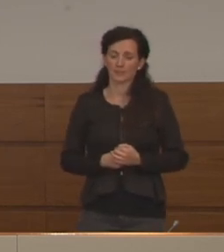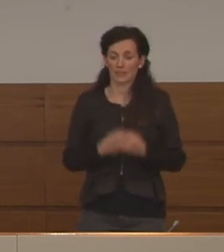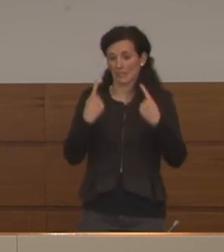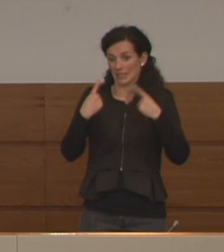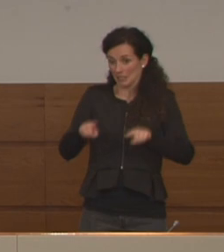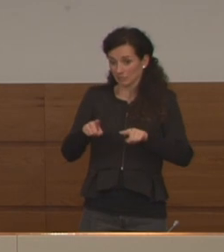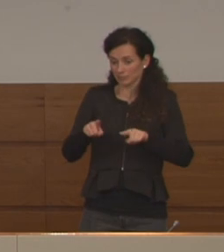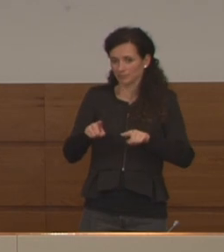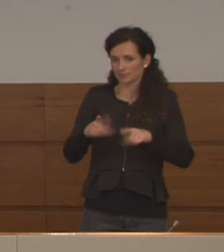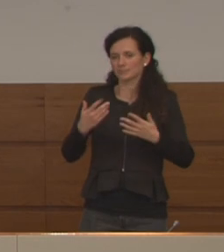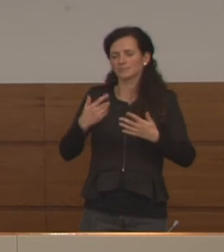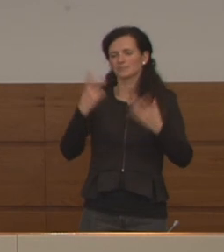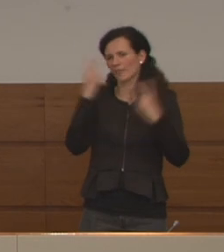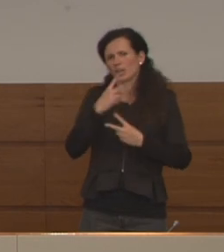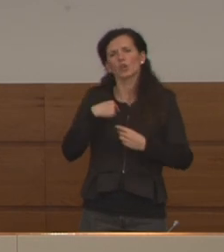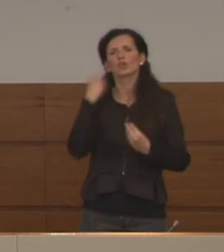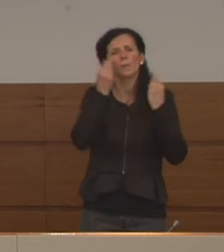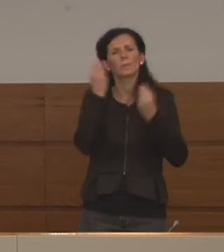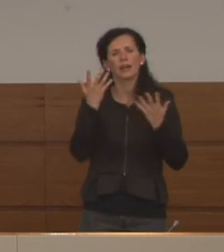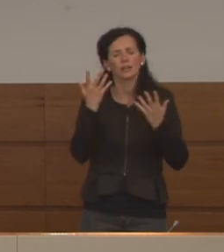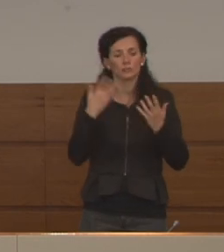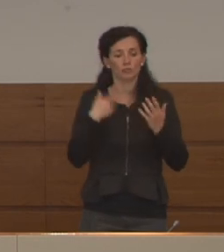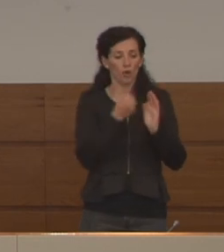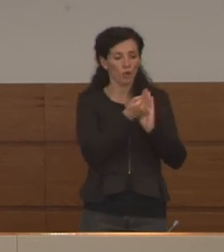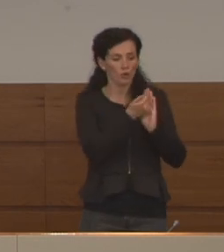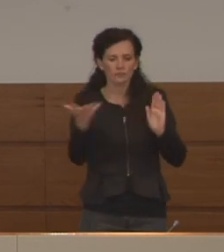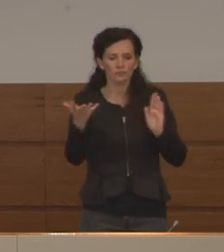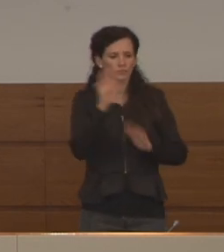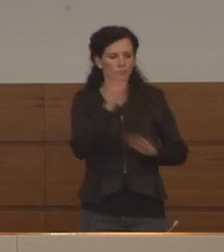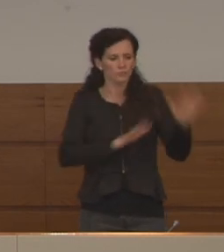avremo tutti i dati a disposizione, i dati i veri di popolazione di tutti i